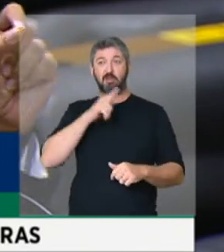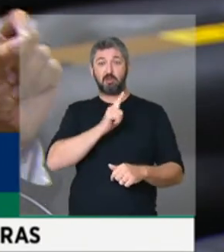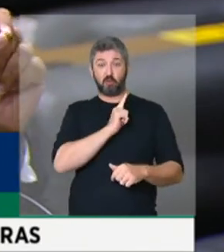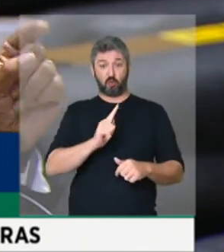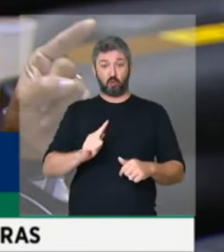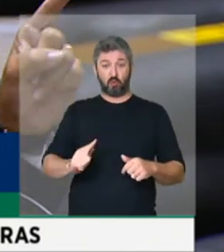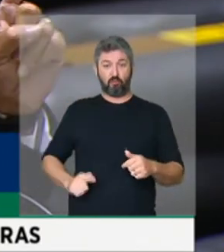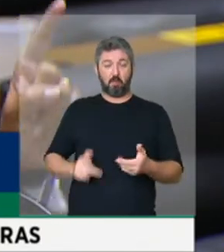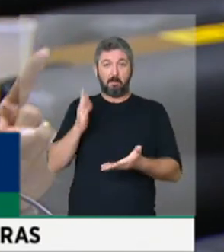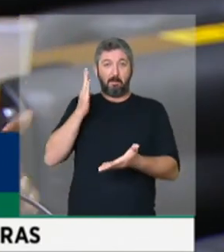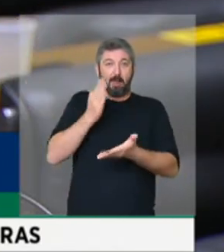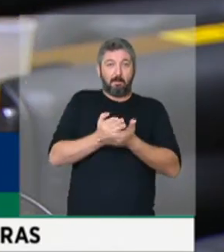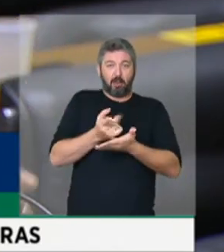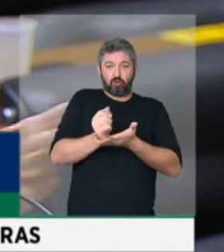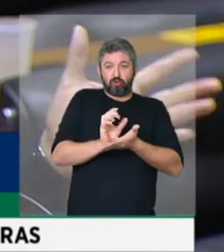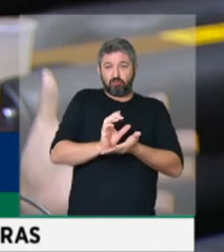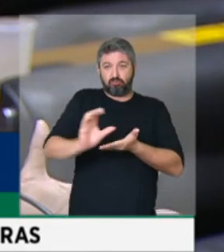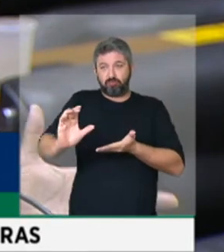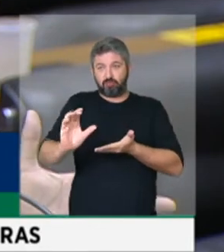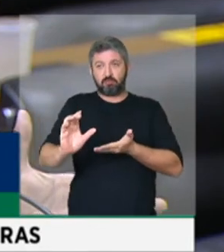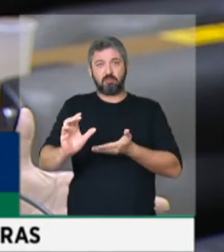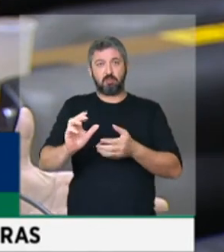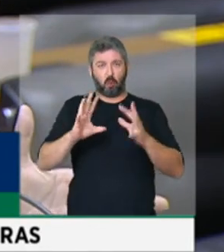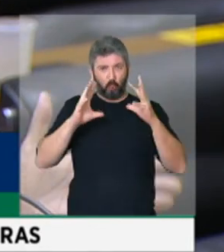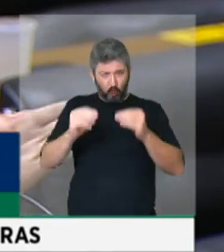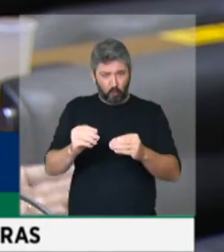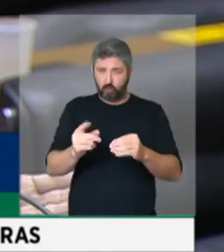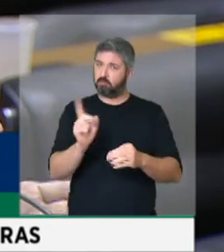A PARTE DAS AÇÕES DA ELETROBRAS. NÃO VAI VENDER